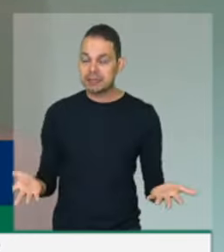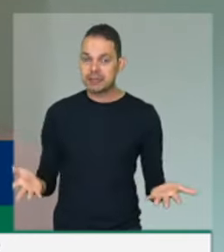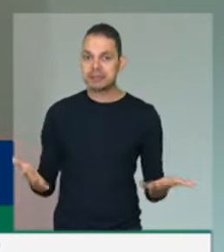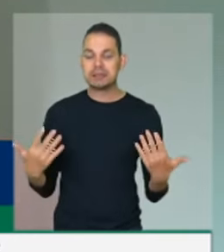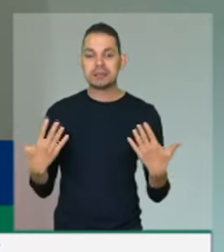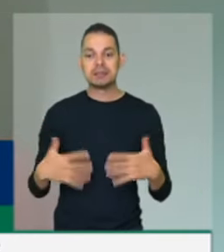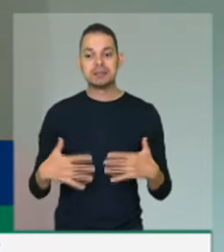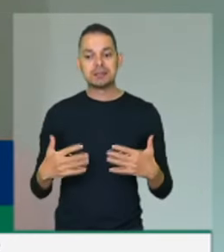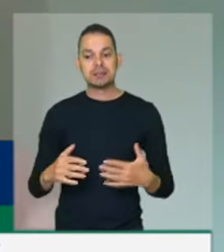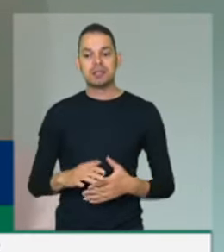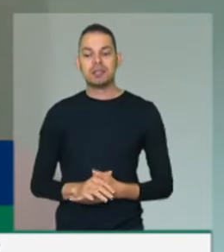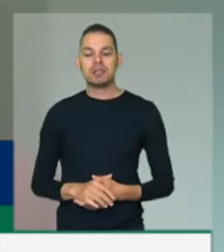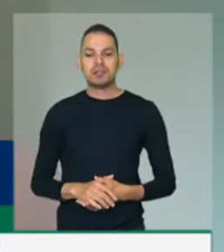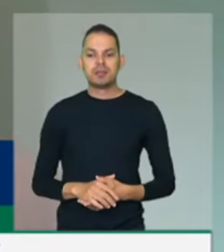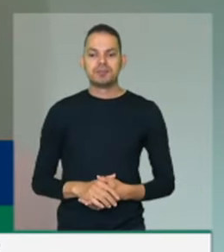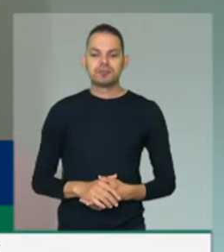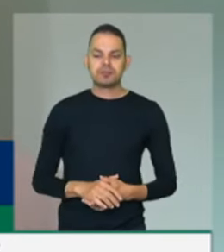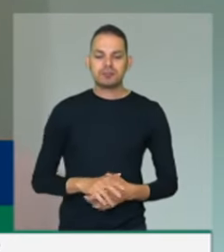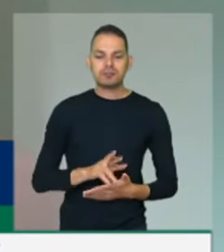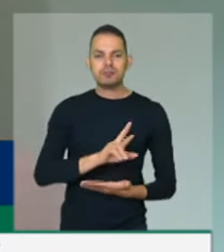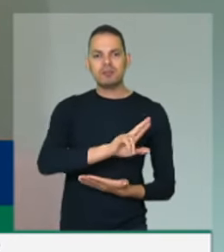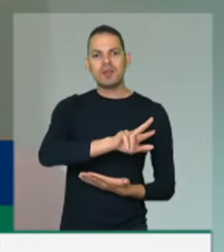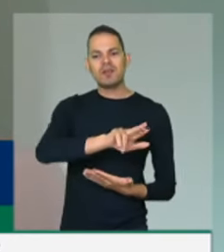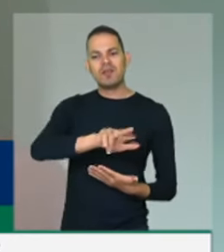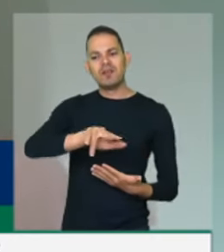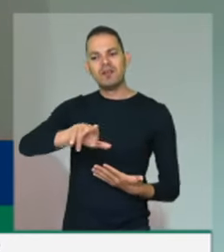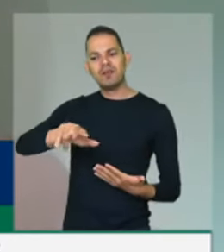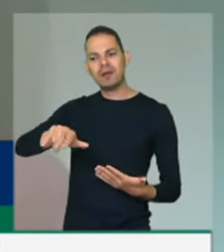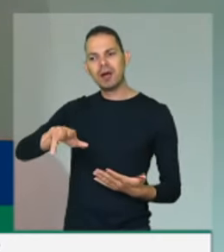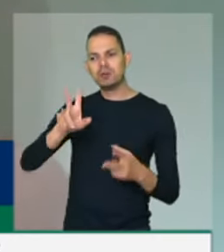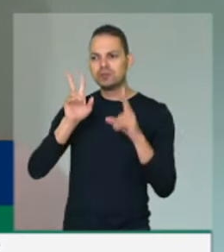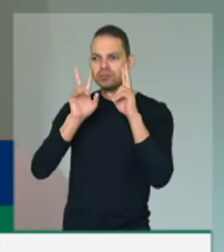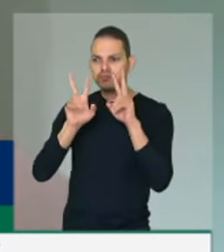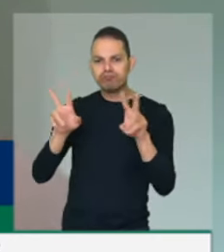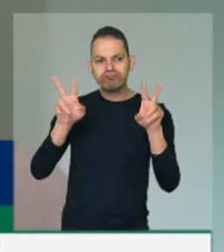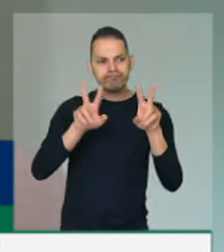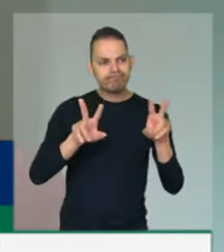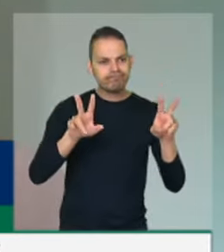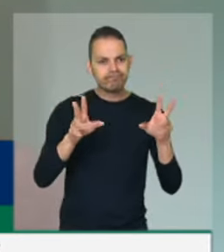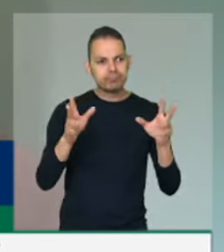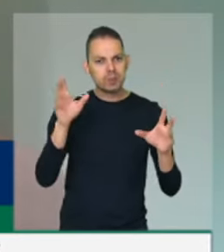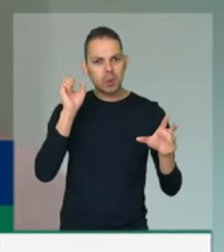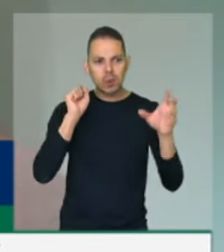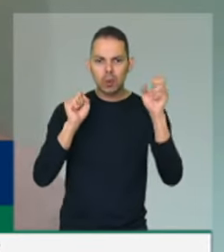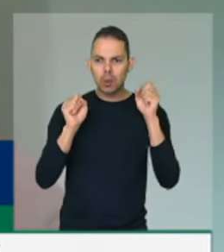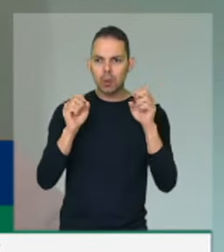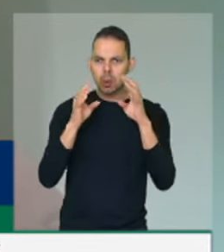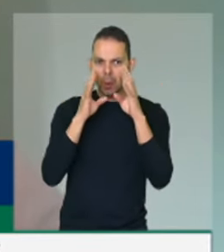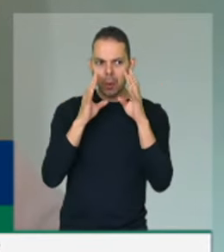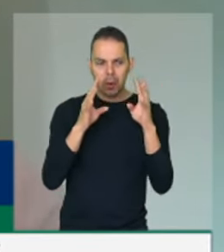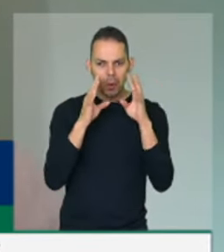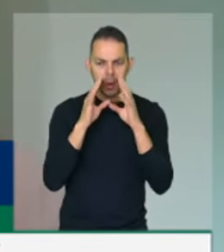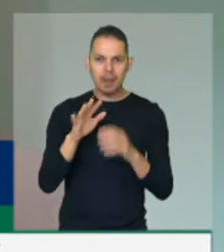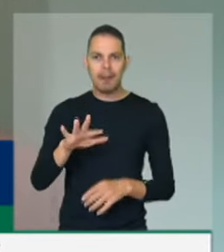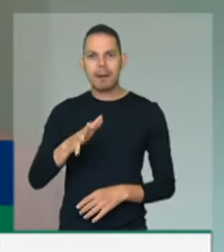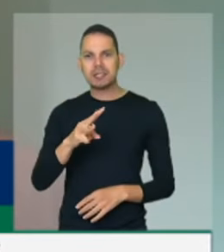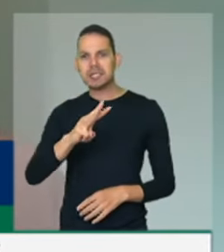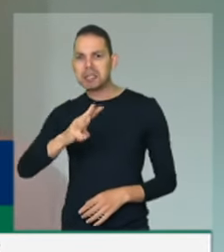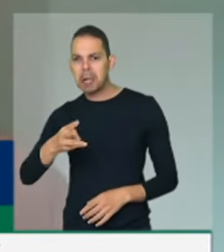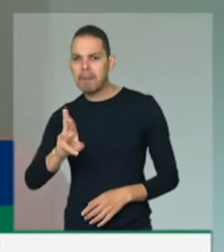ESTOU OUVINDO VÁRIOS DOS AUTORES, DOS RELATORES, DIZENDO O SEGUINTE. NÃO, O PREÇO MÉDIO VAI SER 3 MIL REAIS, VAMOS BOTAR ISSO NO